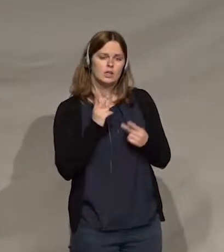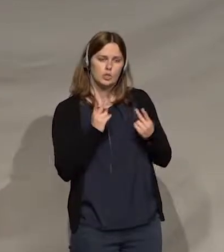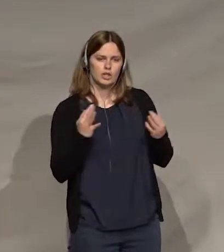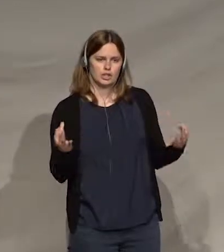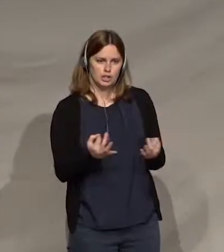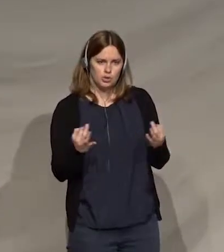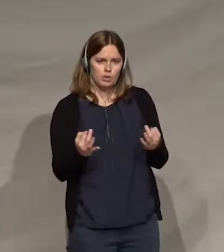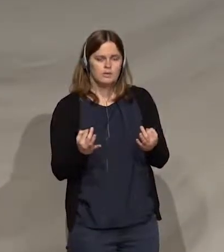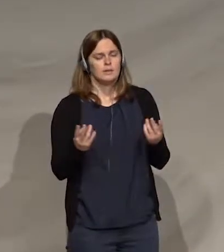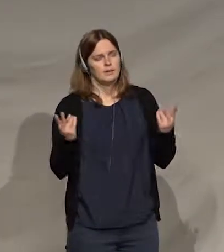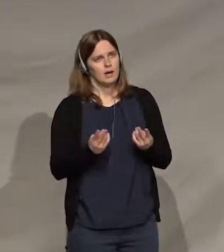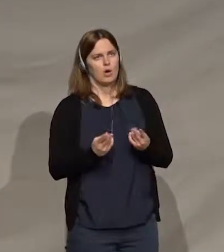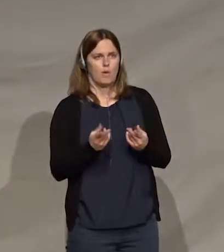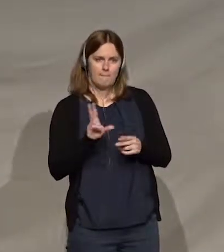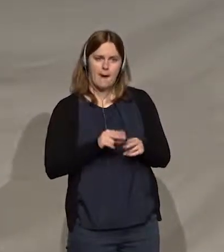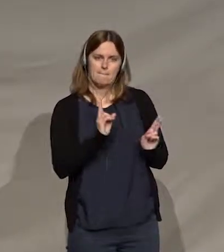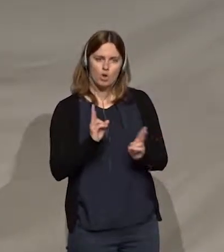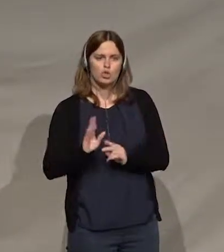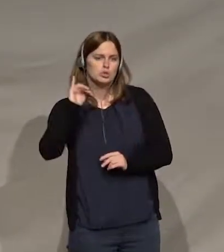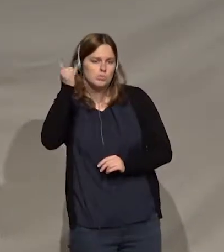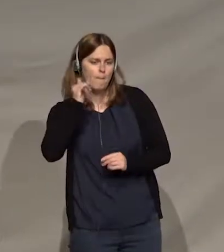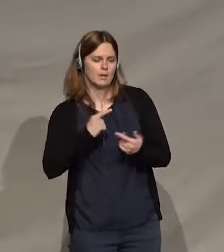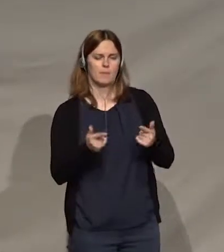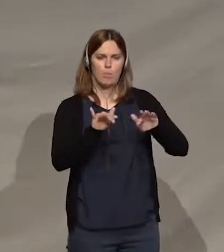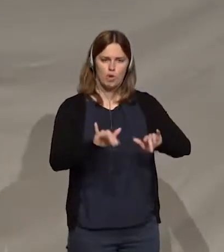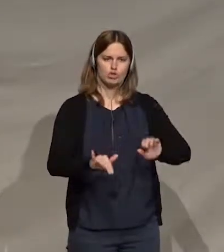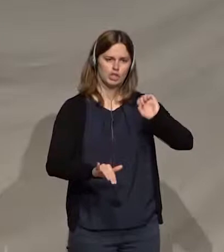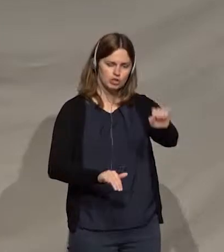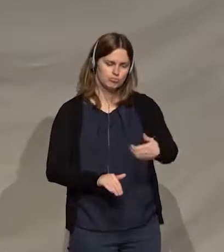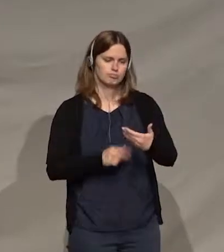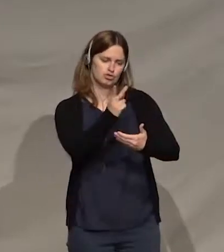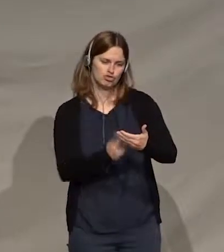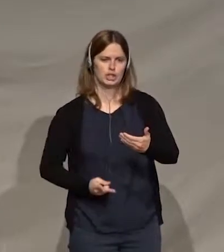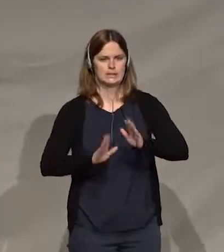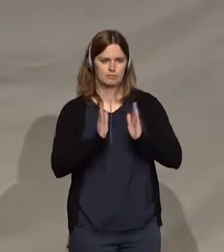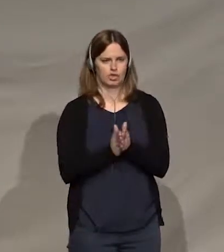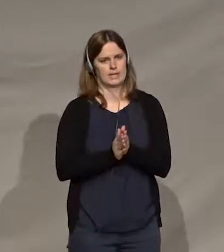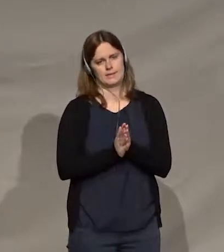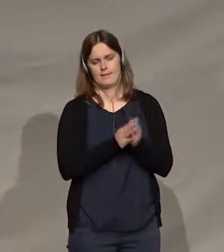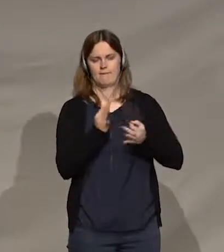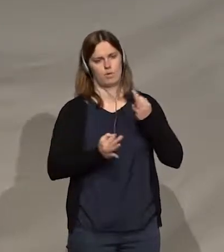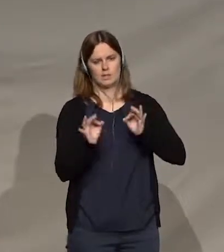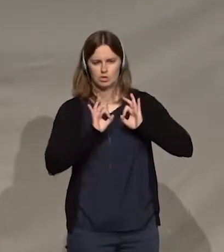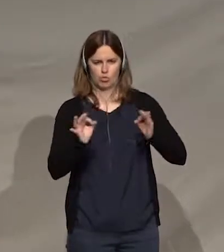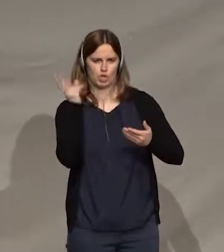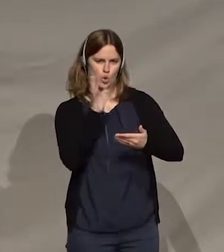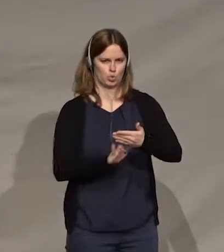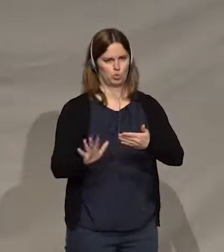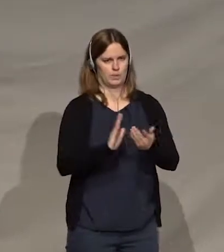A dnes je RoboBraille používán jako samoobslužné řešení pro produkci dokumentů v různých formátech.